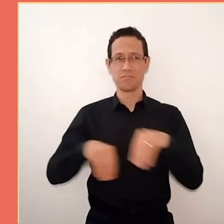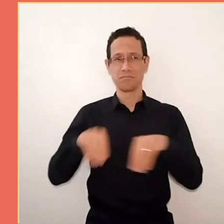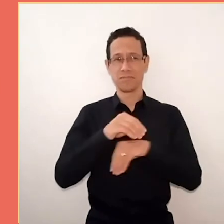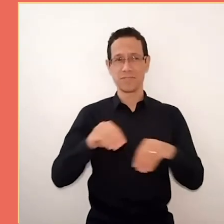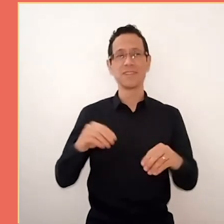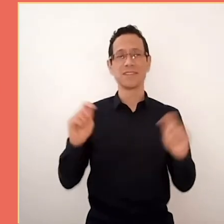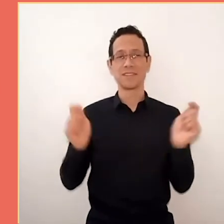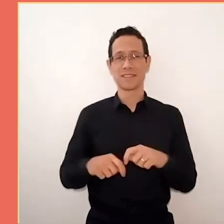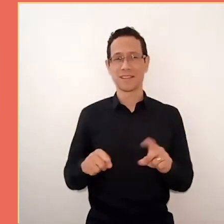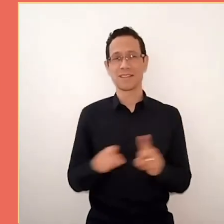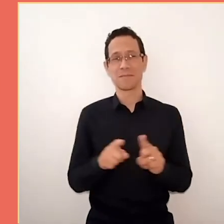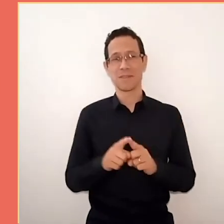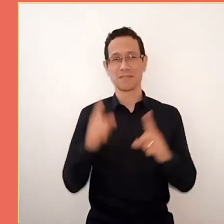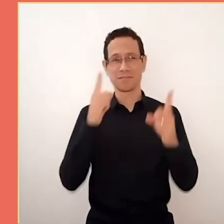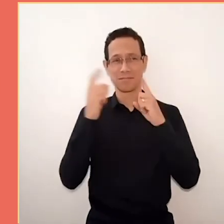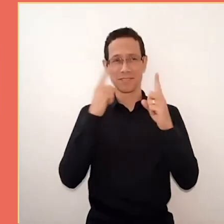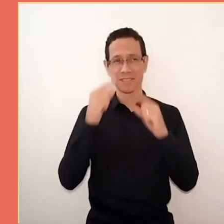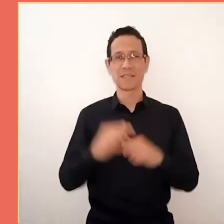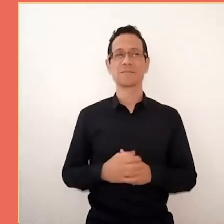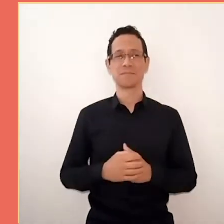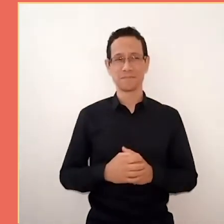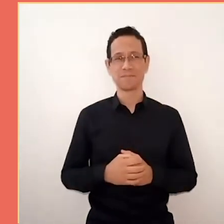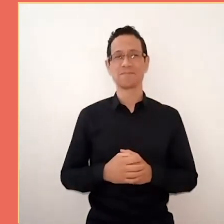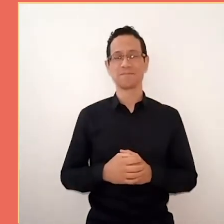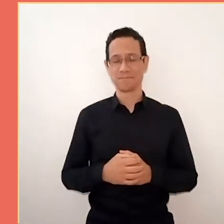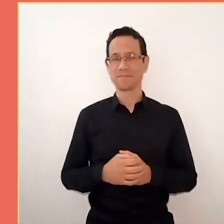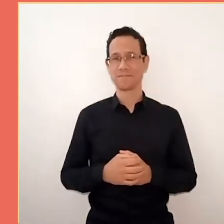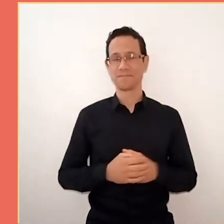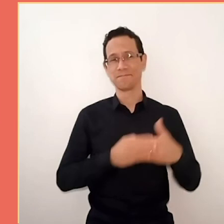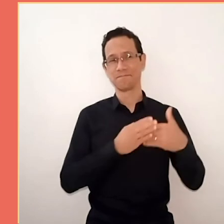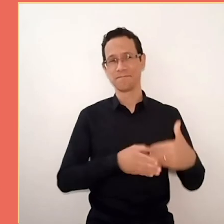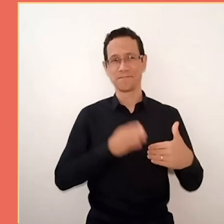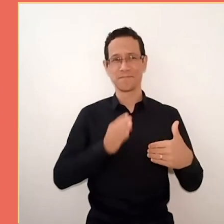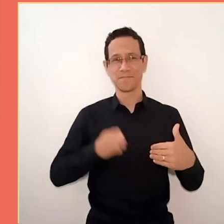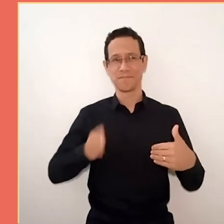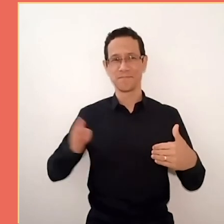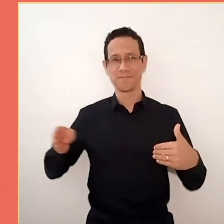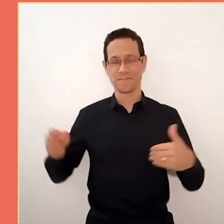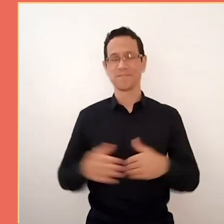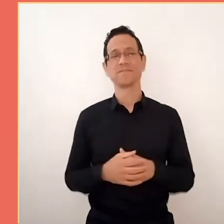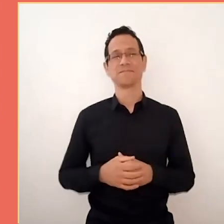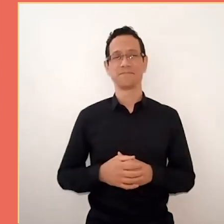mas tem uma ideia de fluir, de uma ir passando para outra.